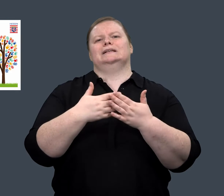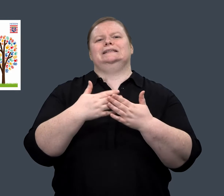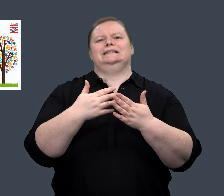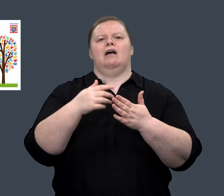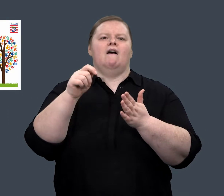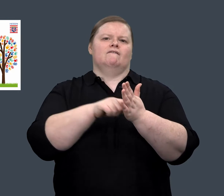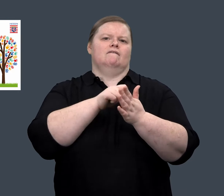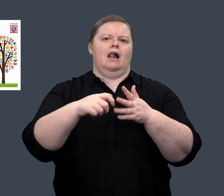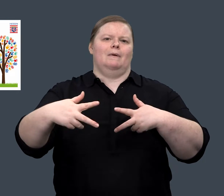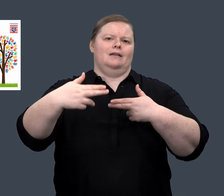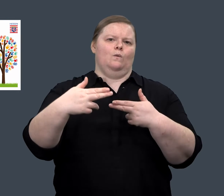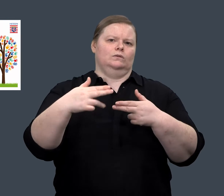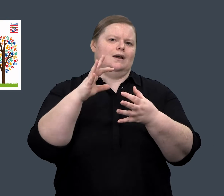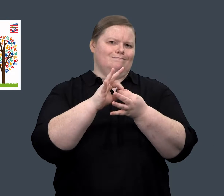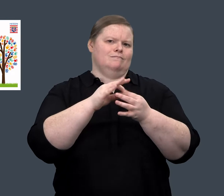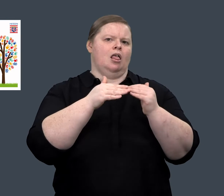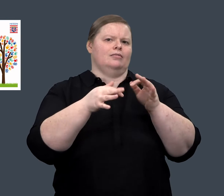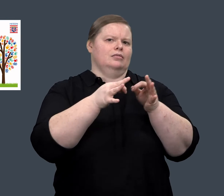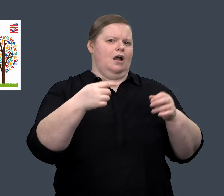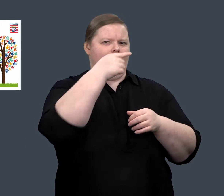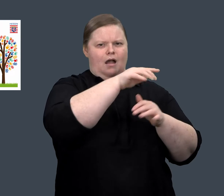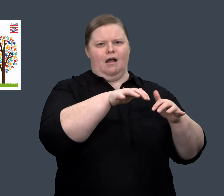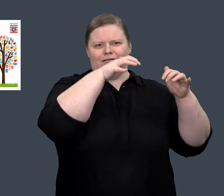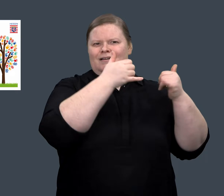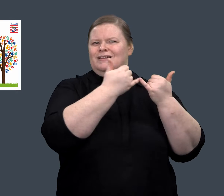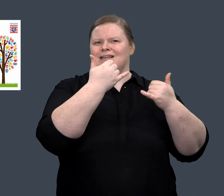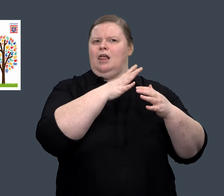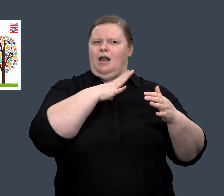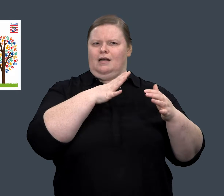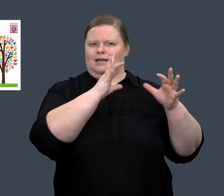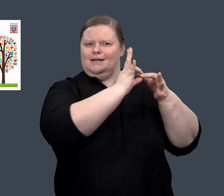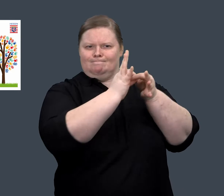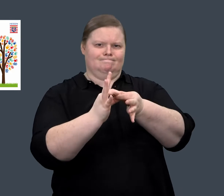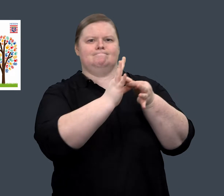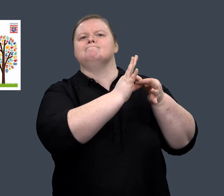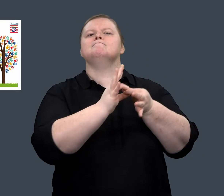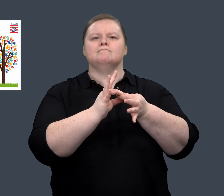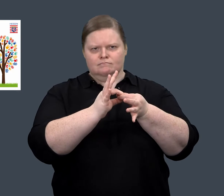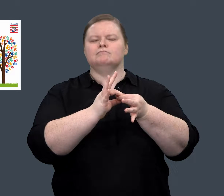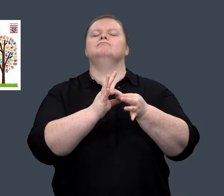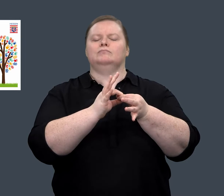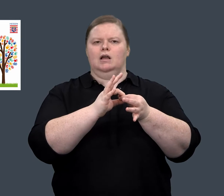für die Dauer einer Wahlperiode des Landtags